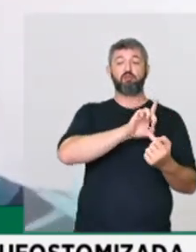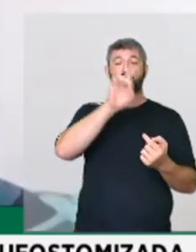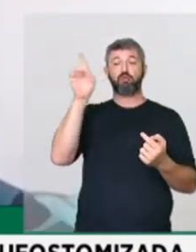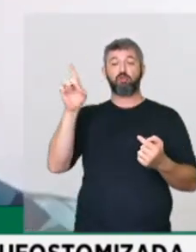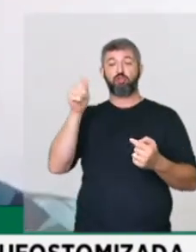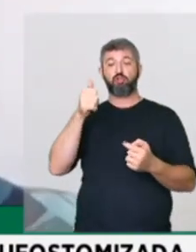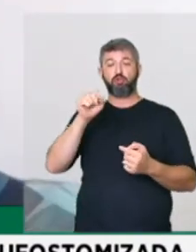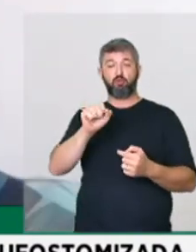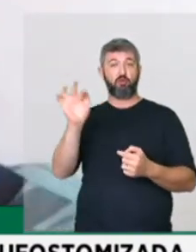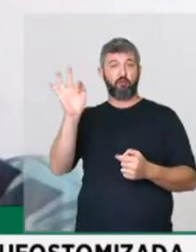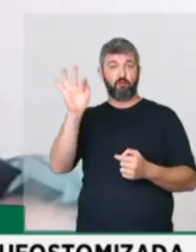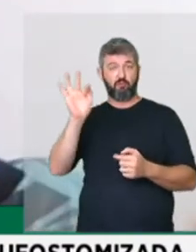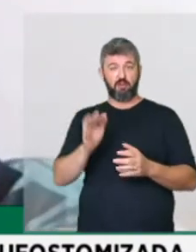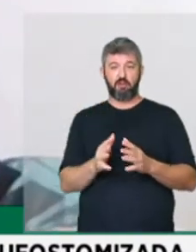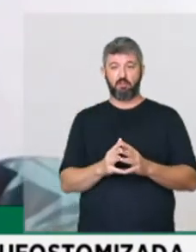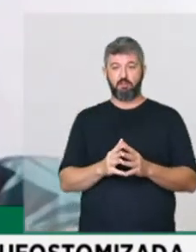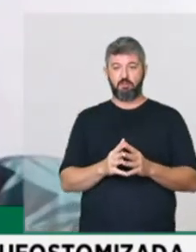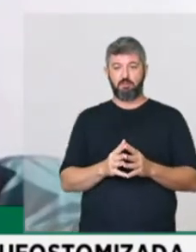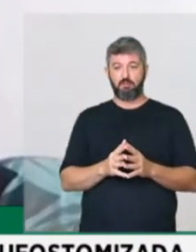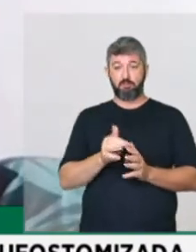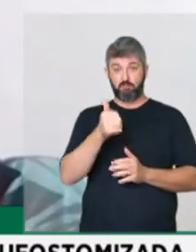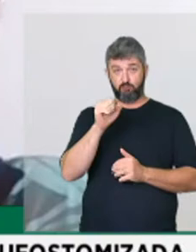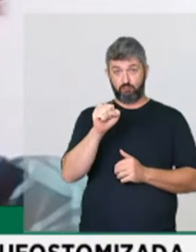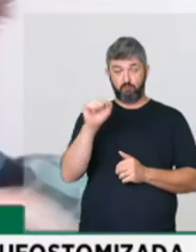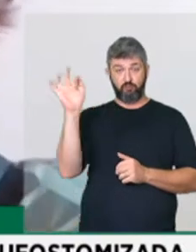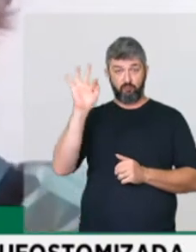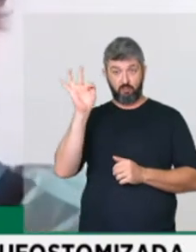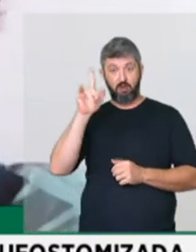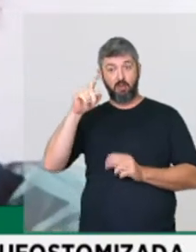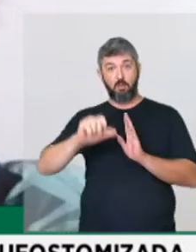QUEM NÓS PARABENIZAMOS DEPUTADO ZACHARIAS ELA POSSA SE TRADUZIR EM UM DIA ONDE